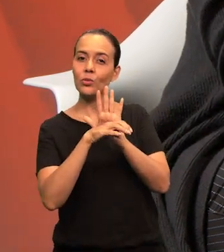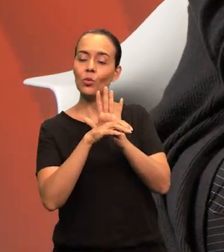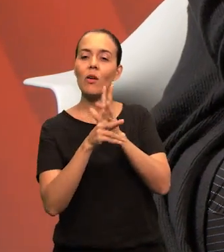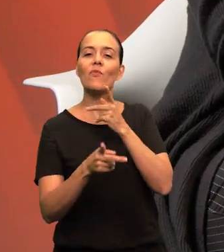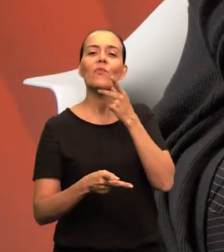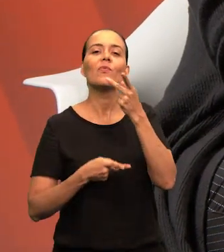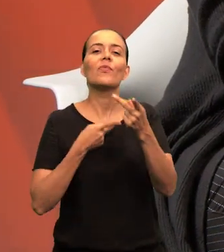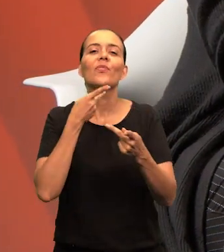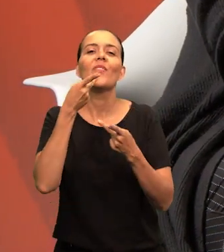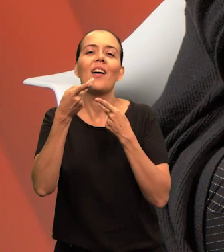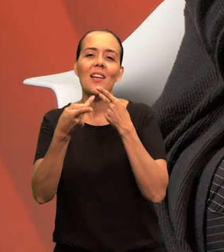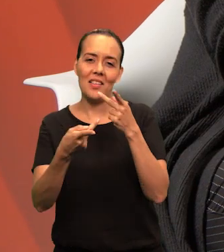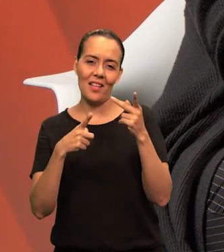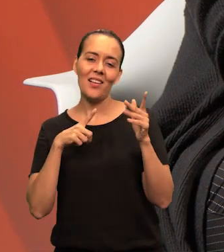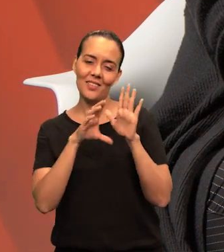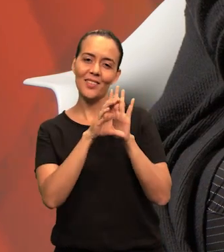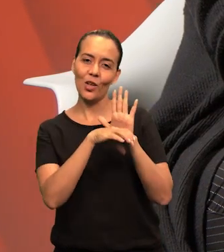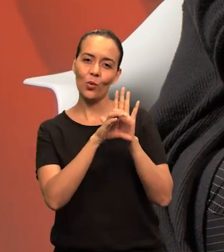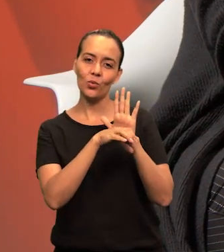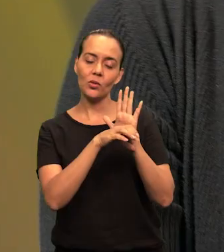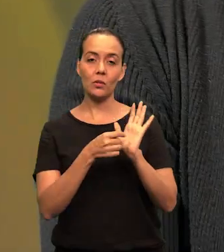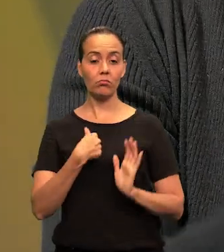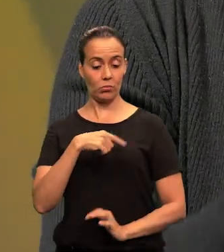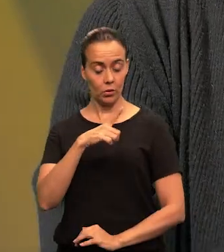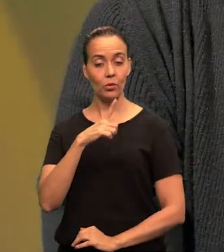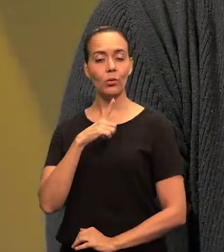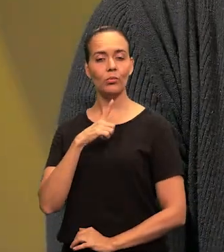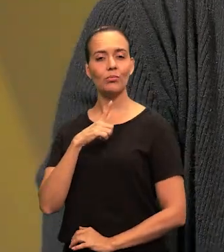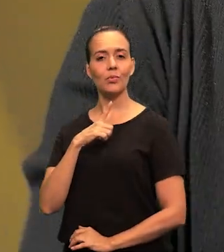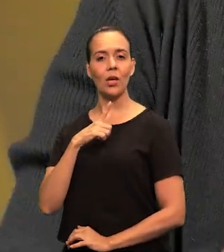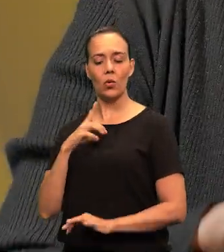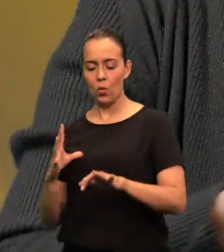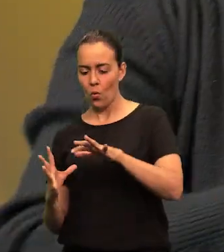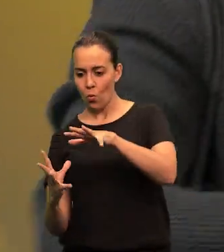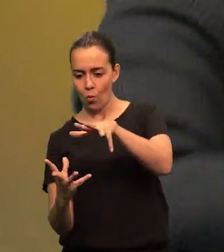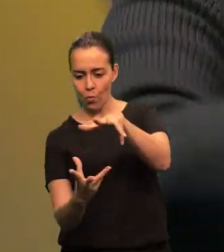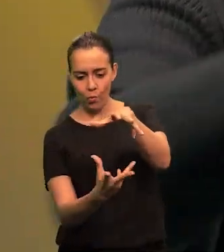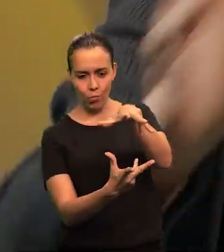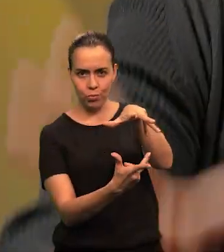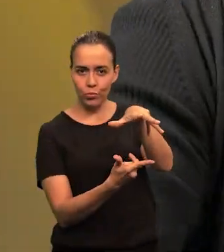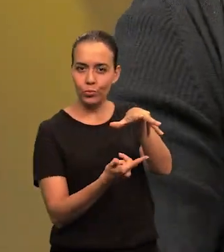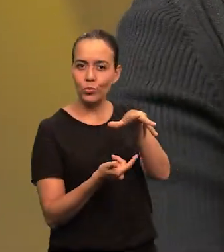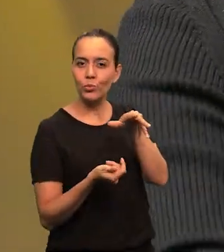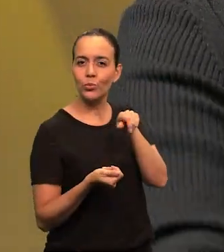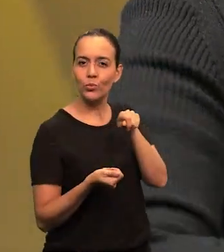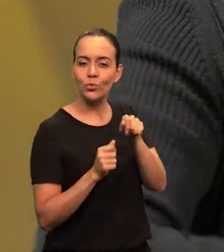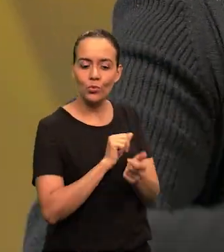Falar é conceituar. Eu tenho o mundo inteiro como possibilidade,